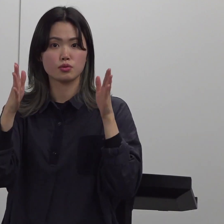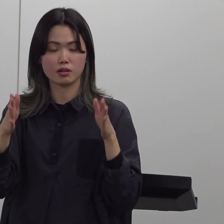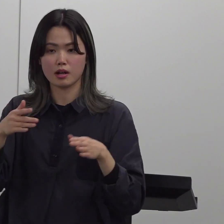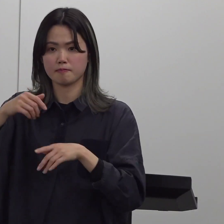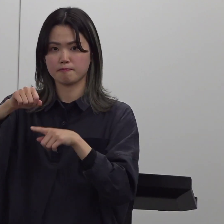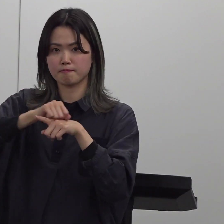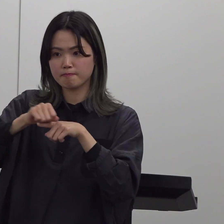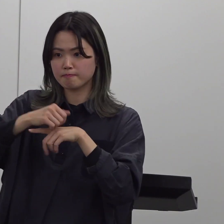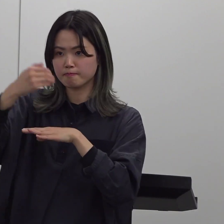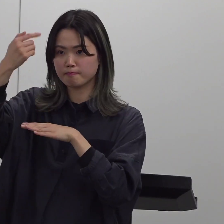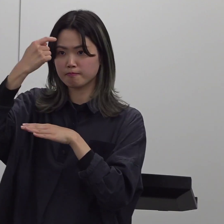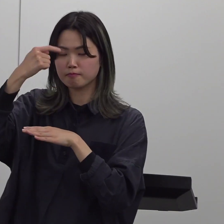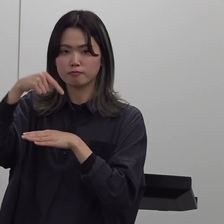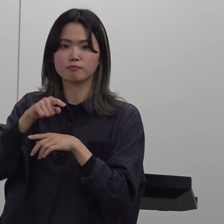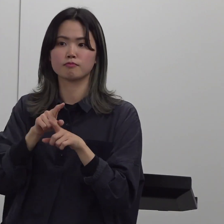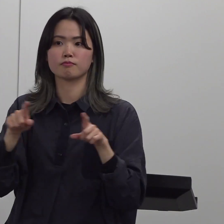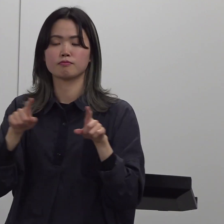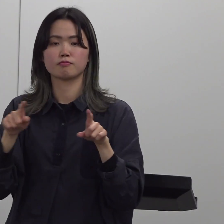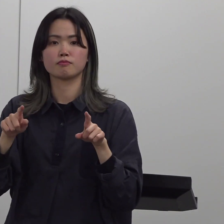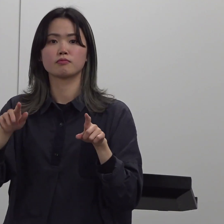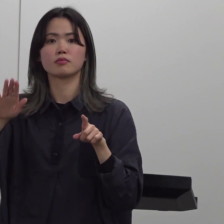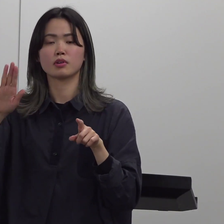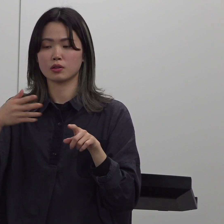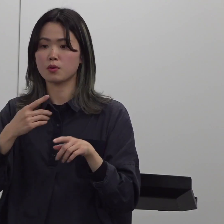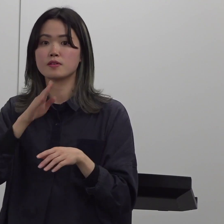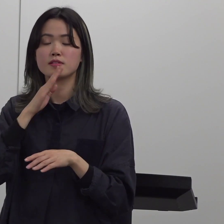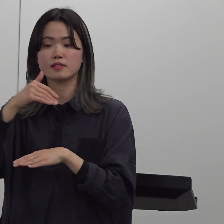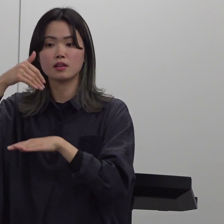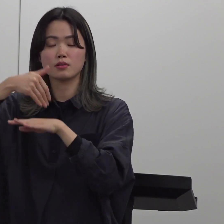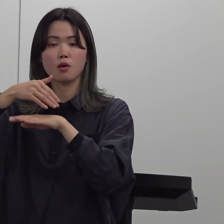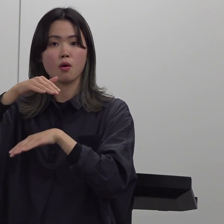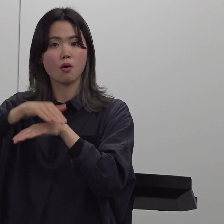この訓練を受けたときにどんなことを受けてそれで実際にどういうふうに（補助犬を）持てるようになったのかっていう